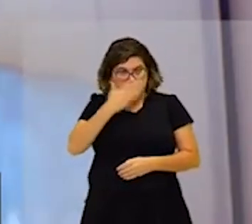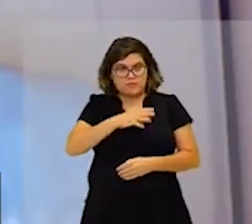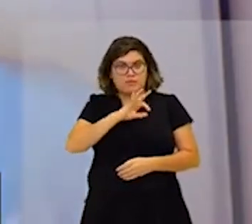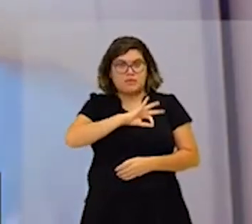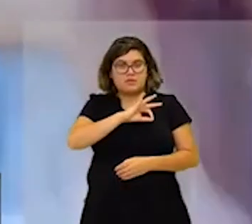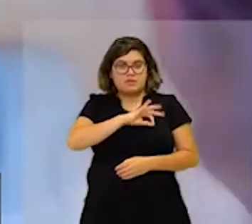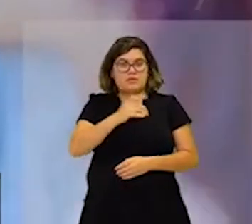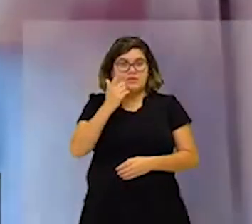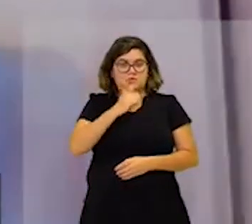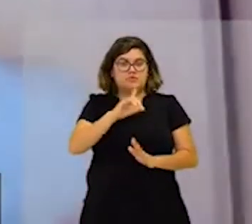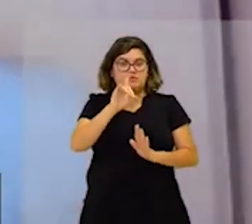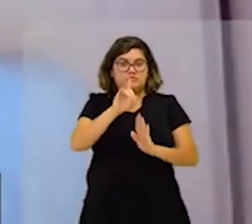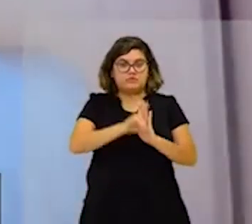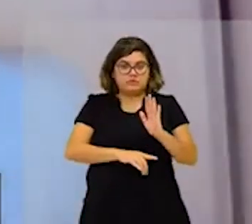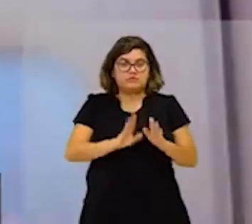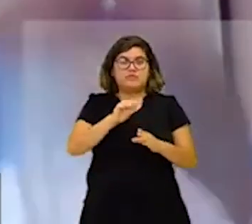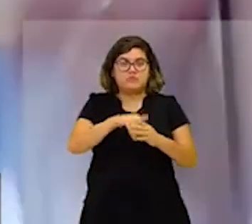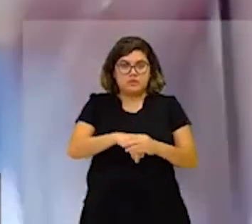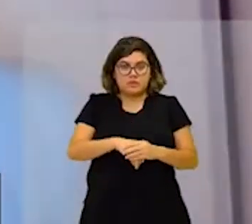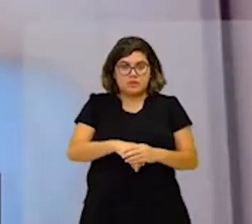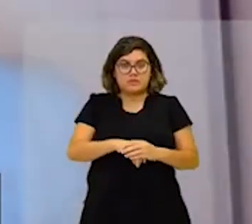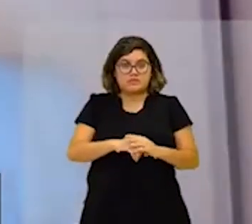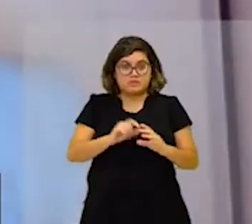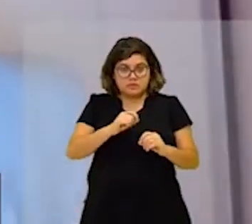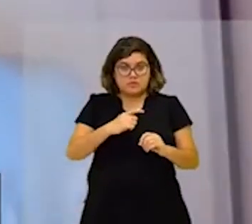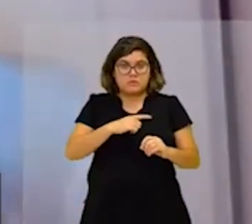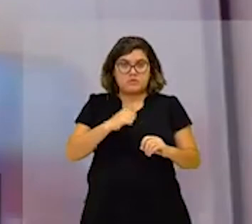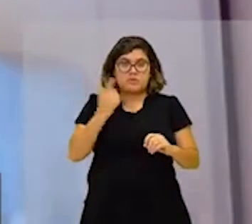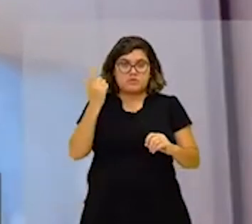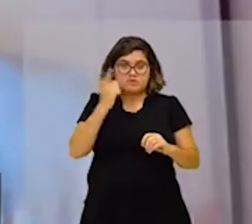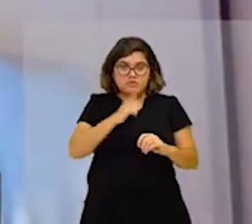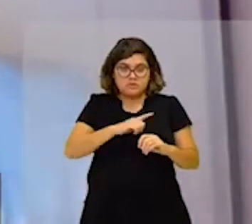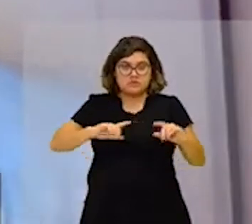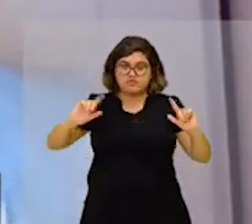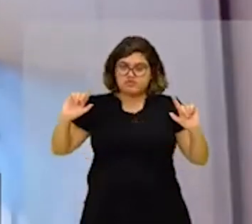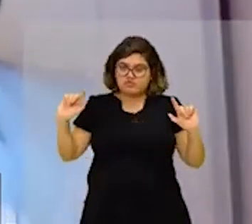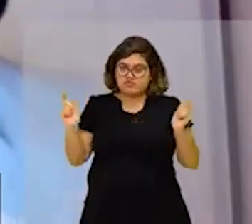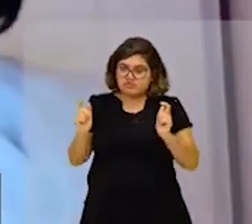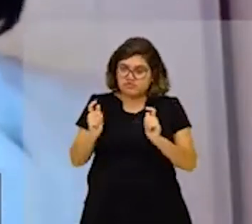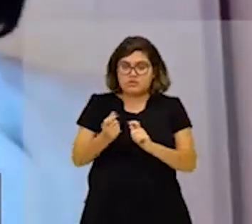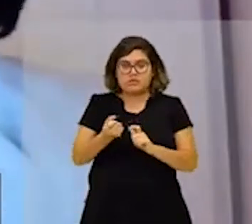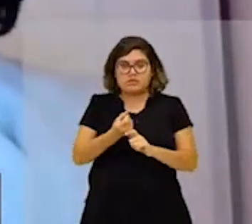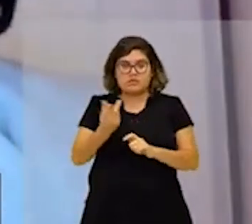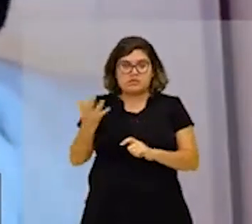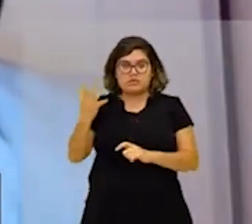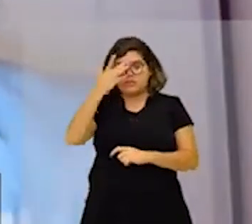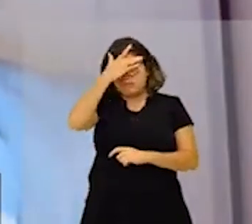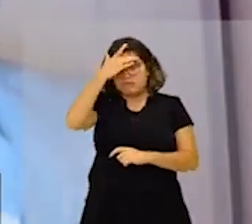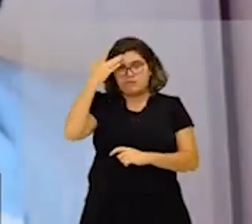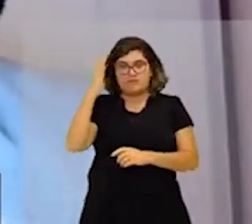essas medidas vão reduzir de maneira drástica o eleitorado brasileiro em quase 90 porcento nós